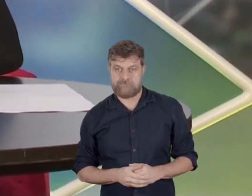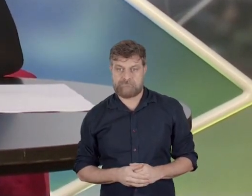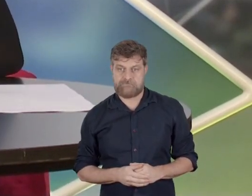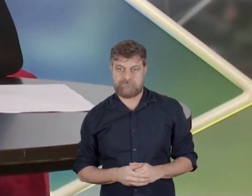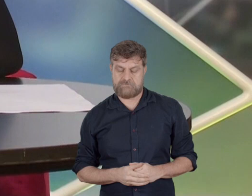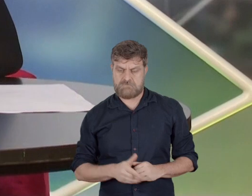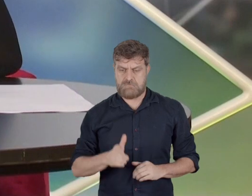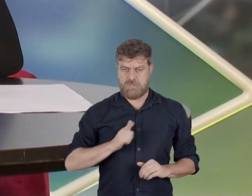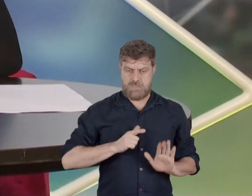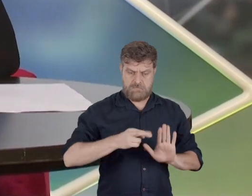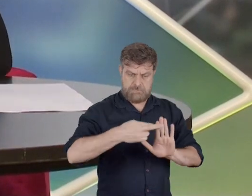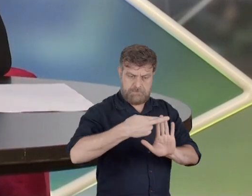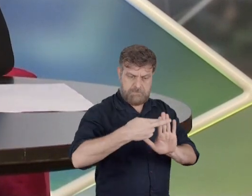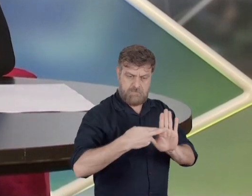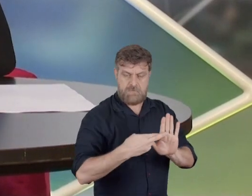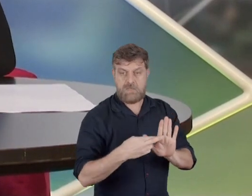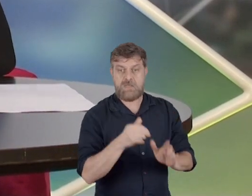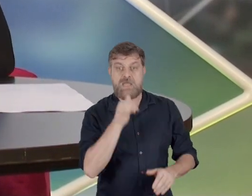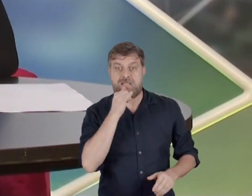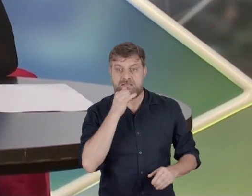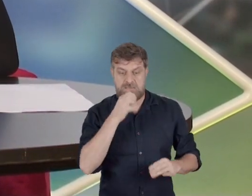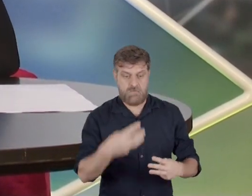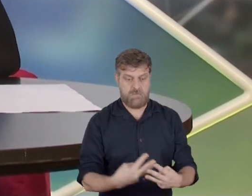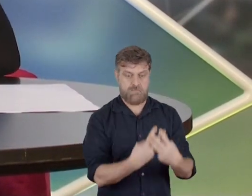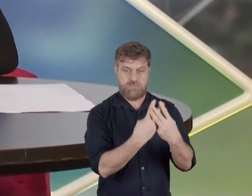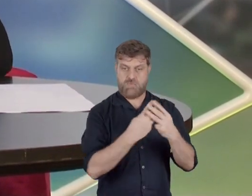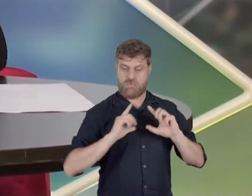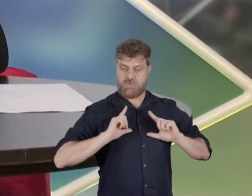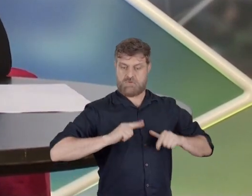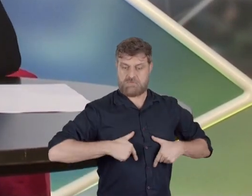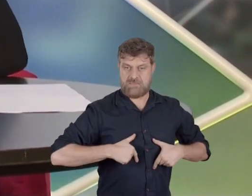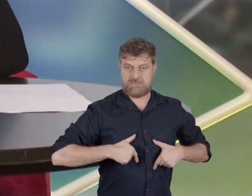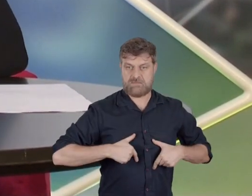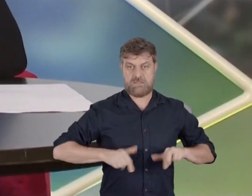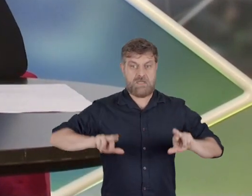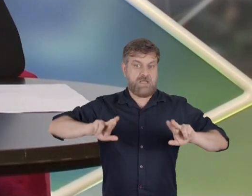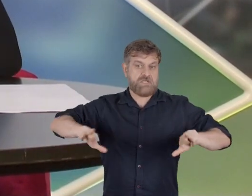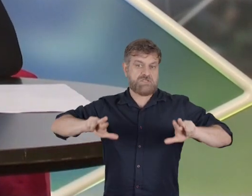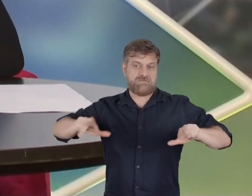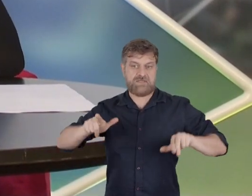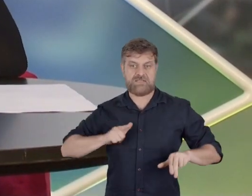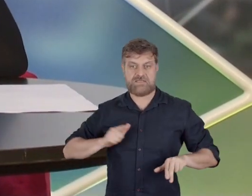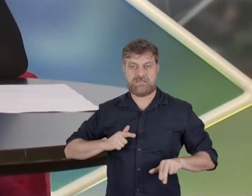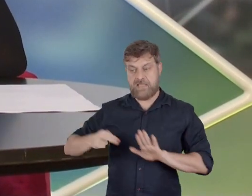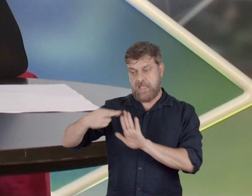pontual, uma comunidade judaica, uma diferença entre um conjunto de princípios